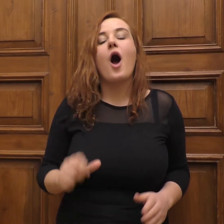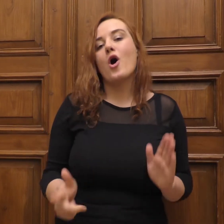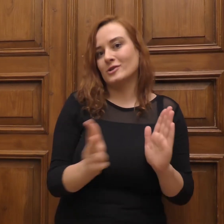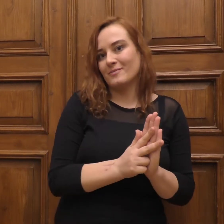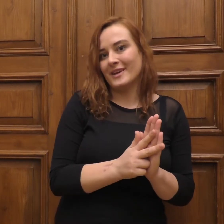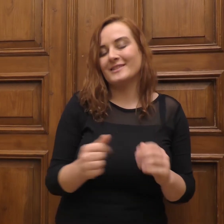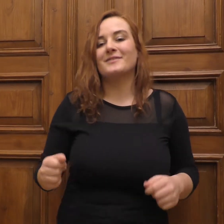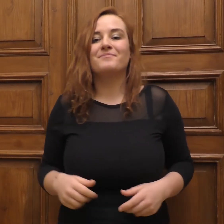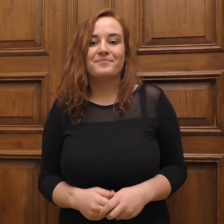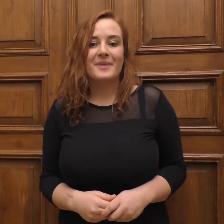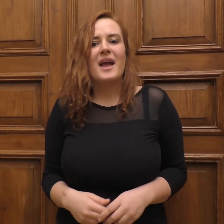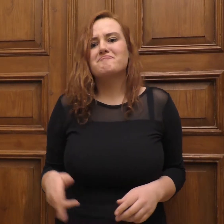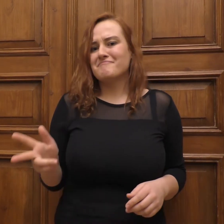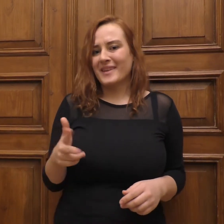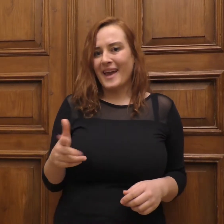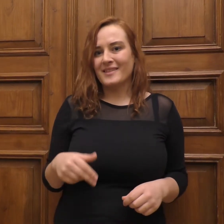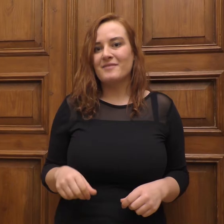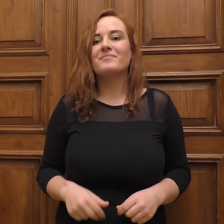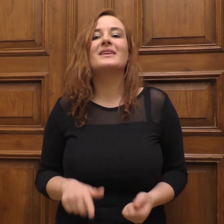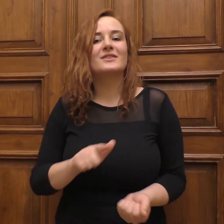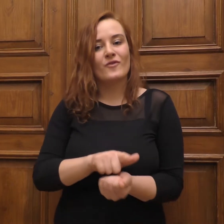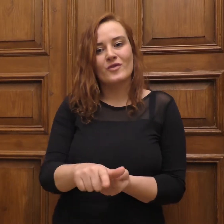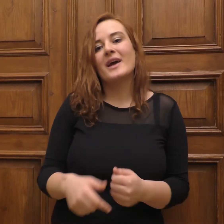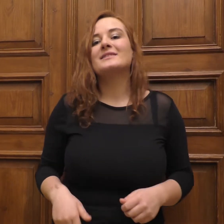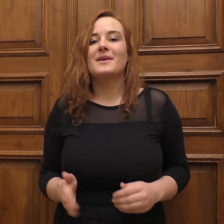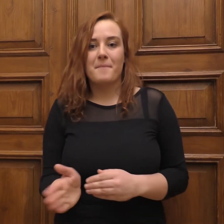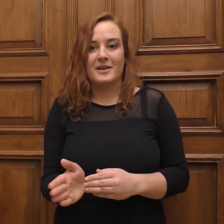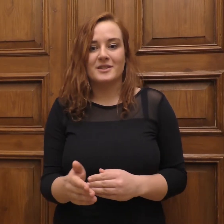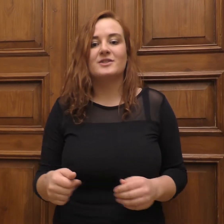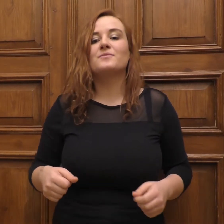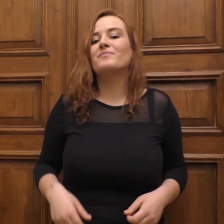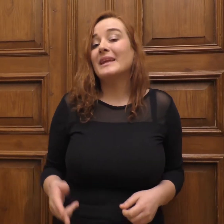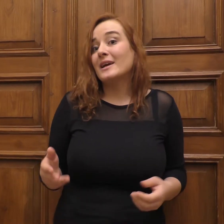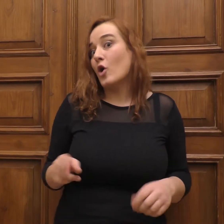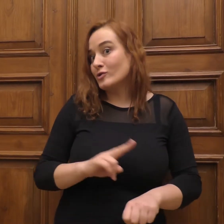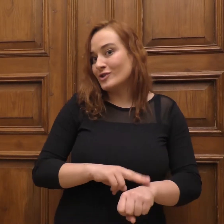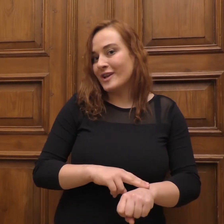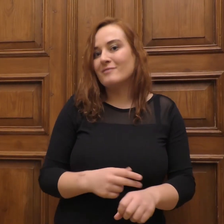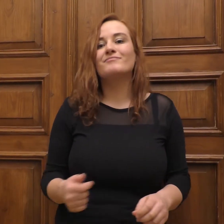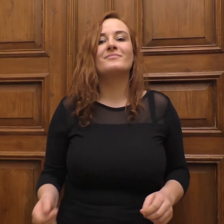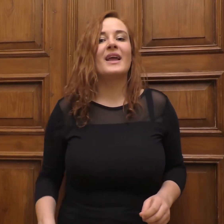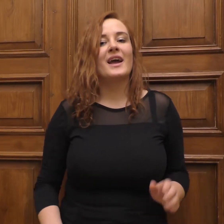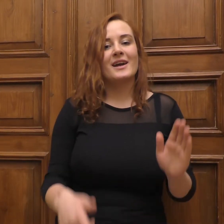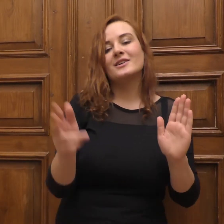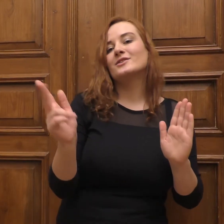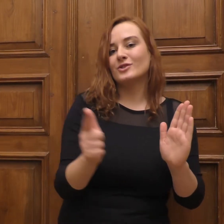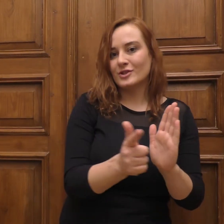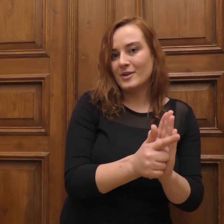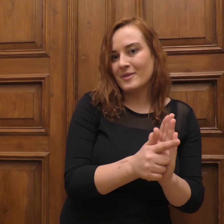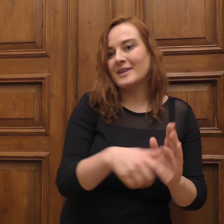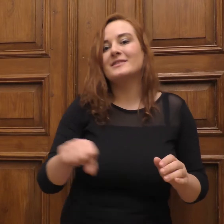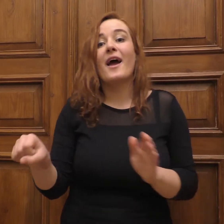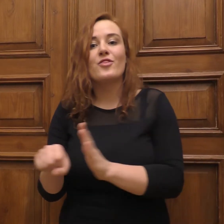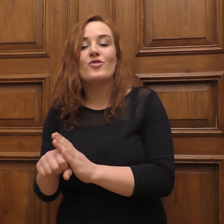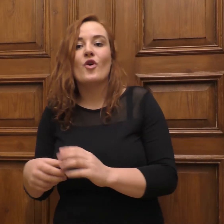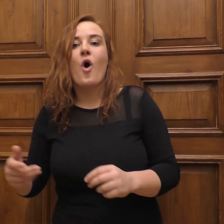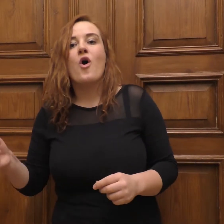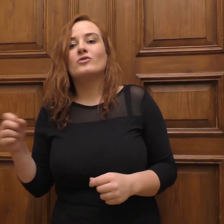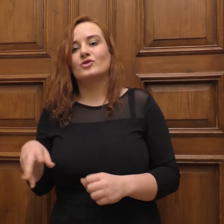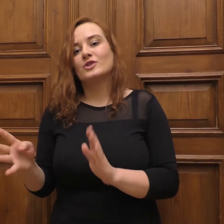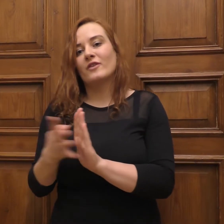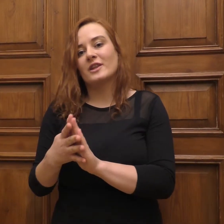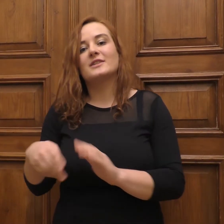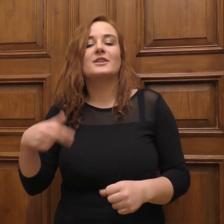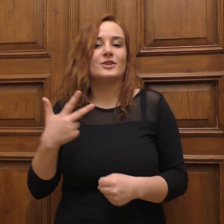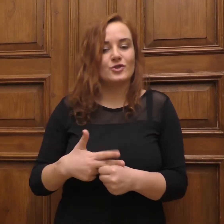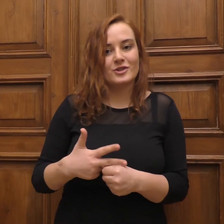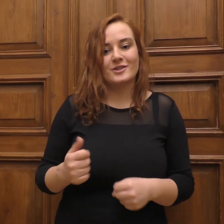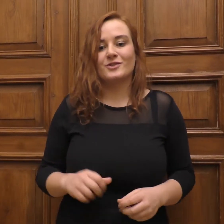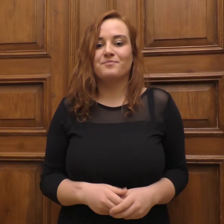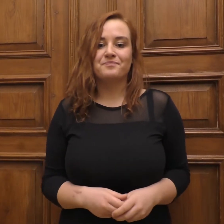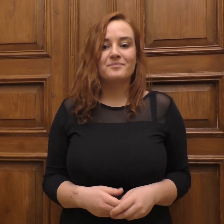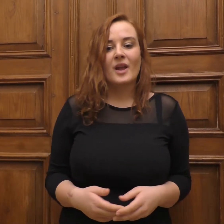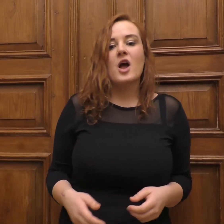W dniu 12 marca od 17:00 do 19:30